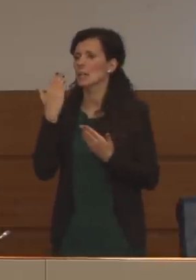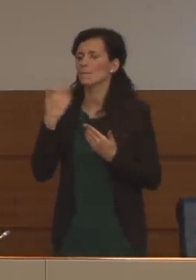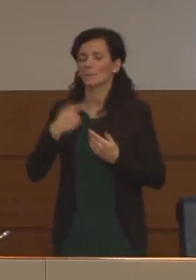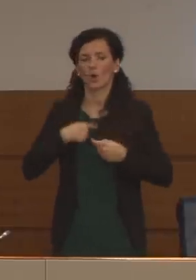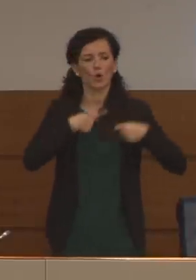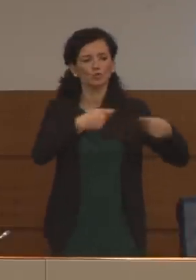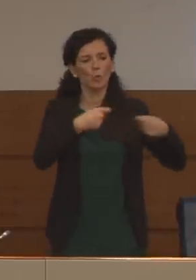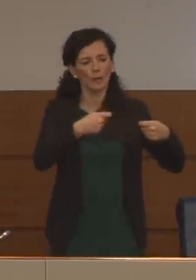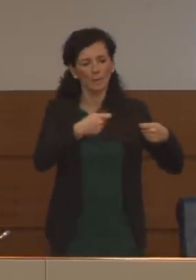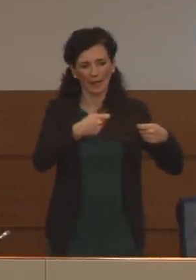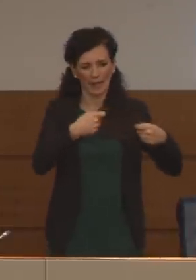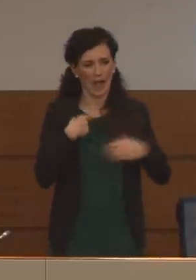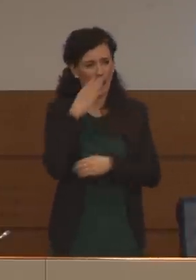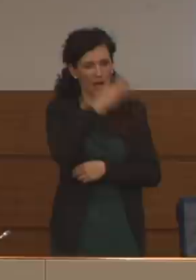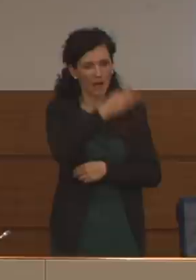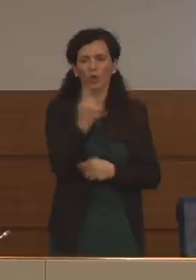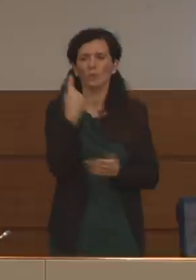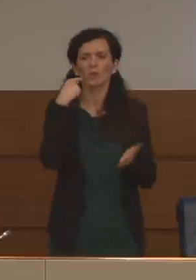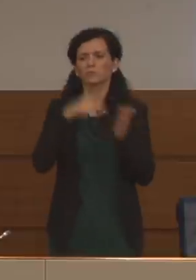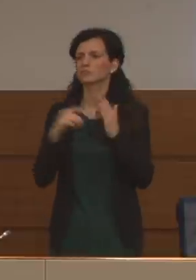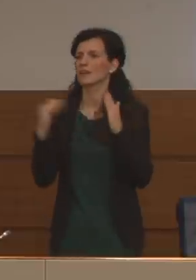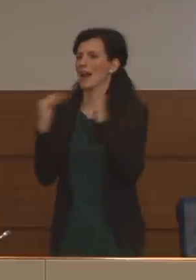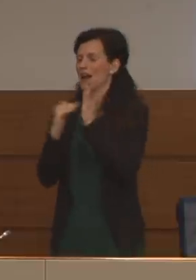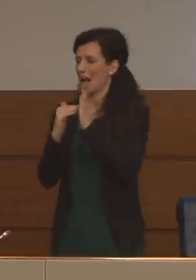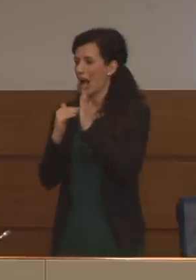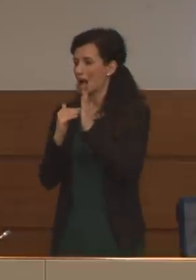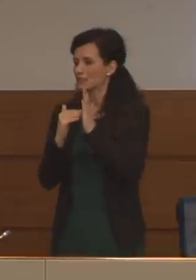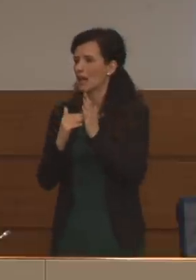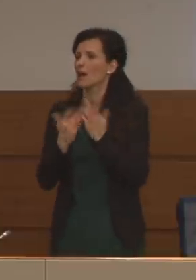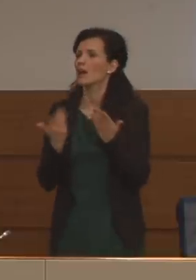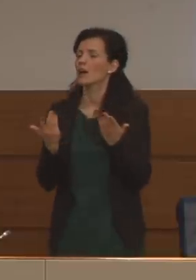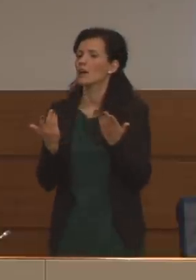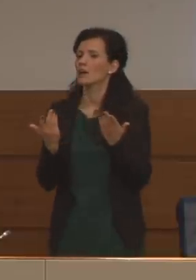si usano i guanti quindi forse il problema è rarissimo però